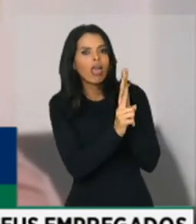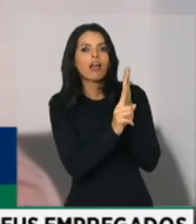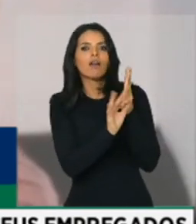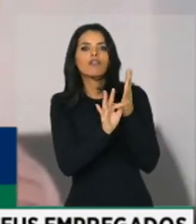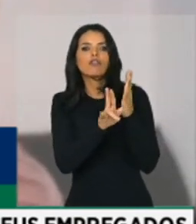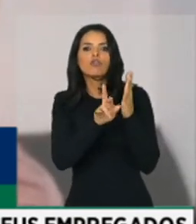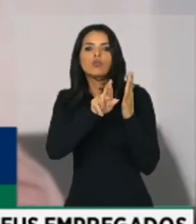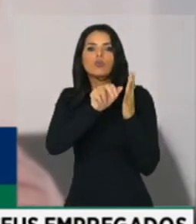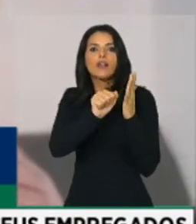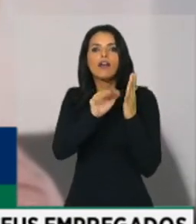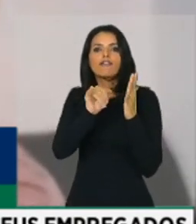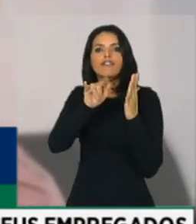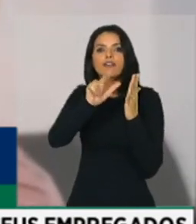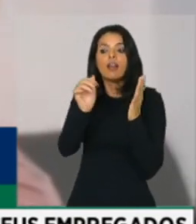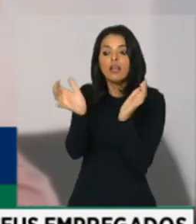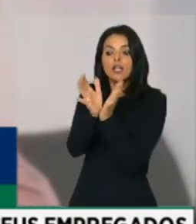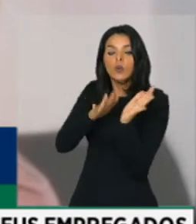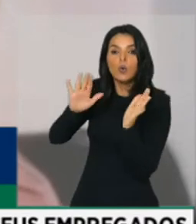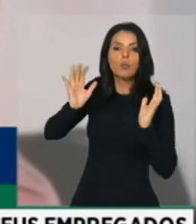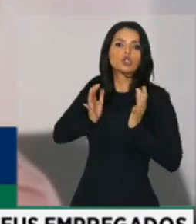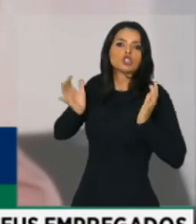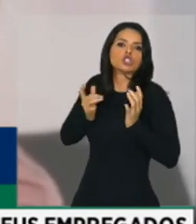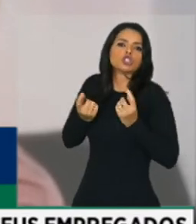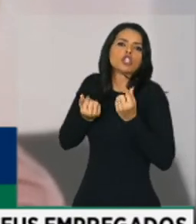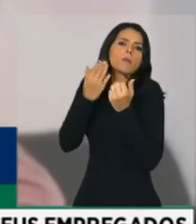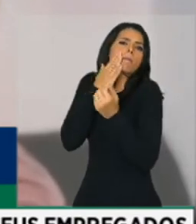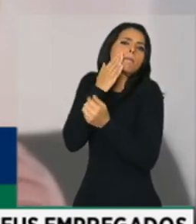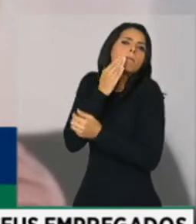DE IMUNIZAÇÃO. ESSE FURA-FILA DOS MILIONÁRIOS, DOS BILIONÁRIOS OU DOS QUE QUEREM DE FATO CONTRIBUIR,